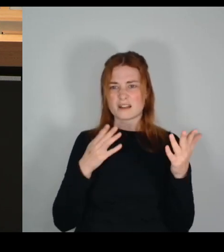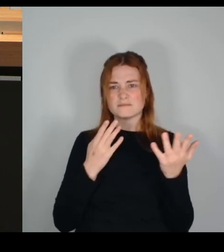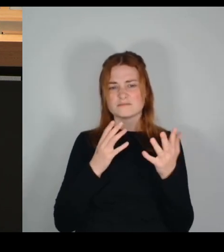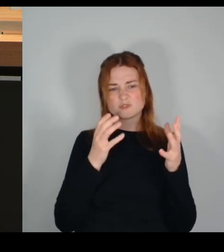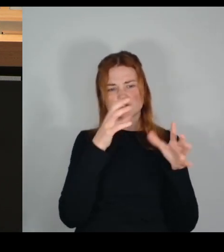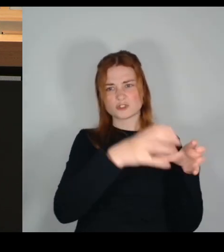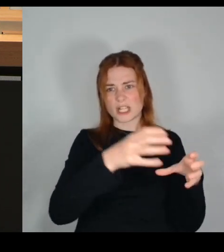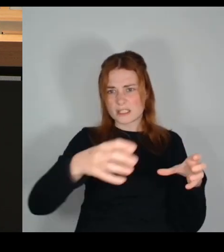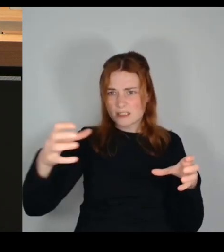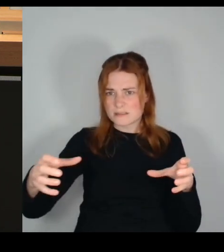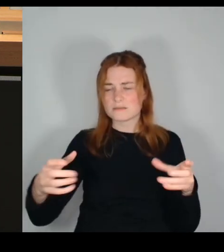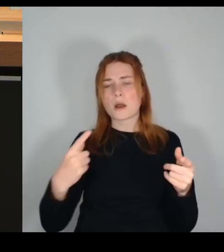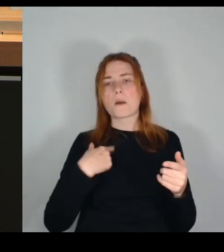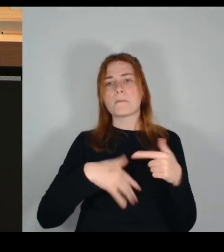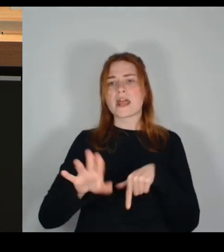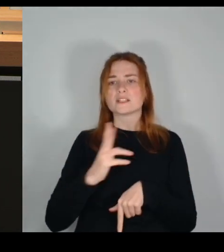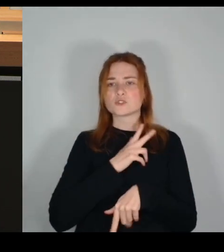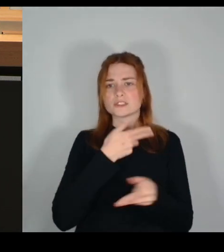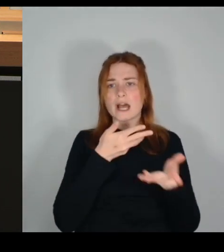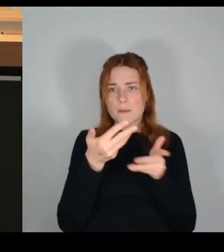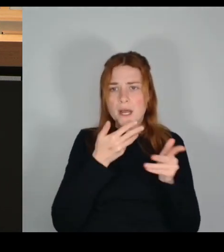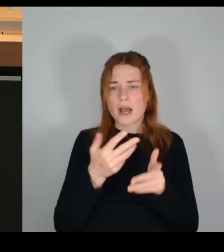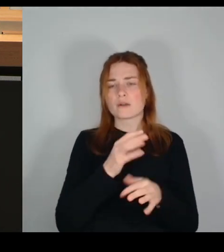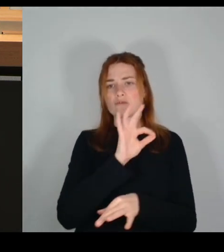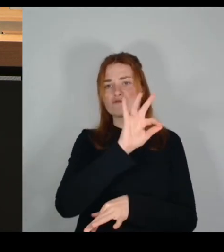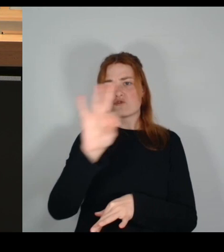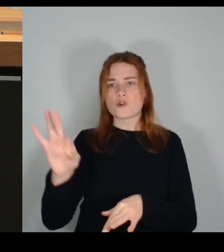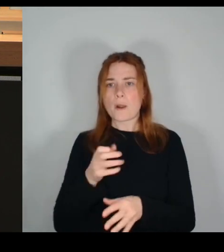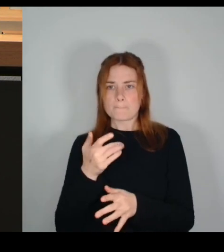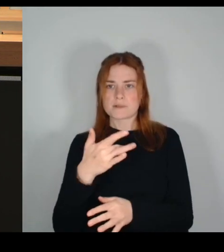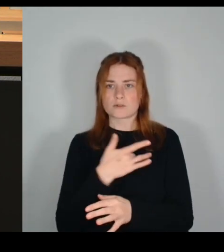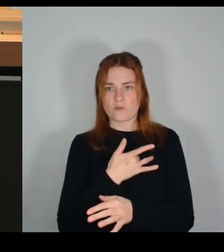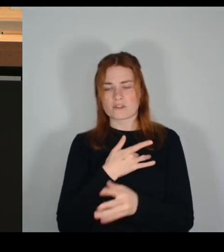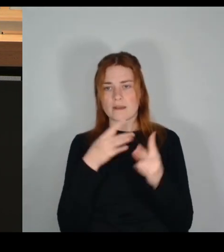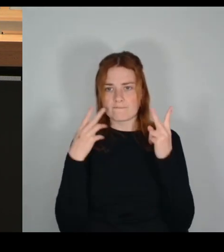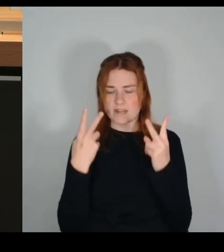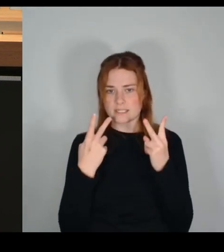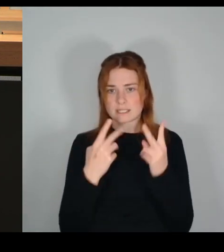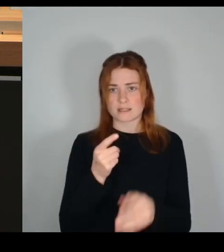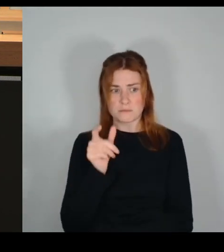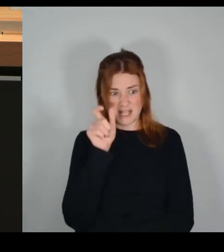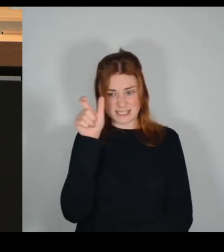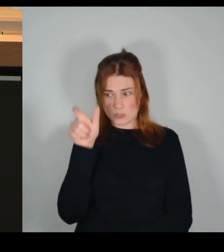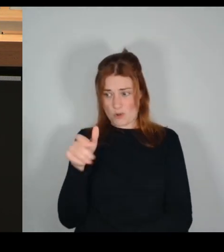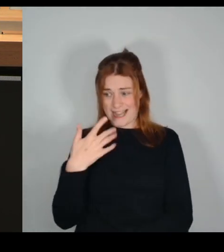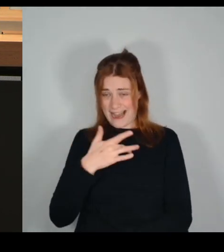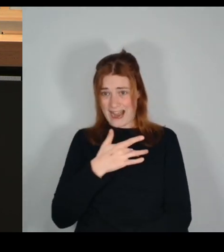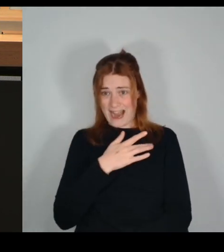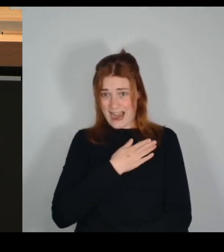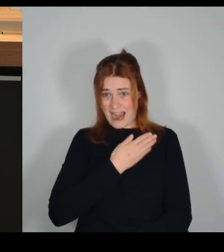Wer arm ist, kennt auch das Gefühl, sich immer, dass es immer ein Stück auch entwürdigend ist, sich outen